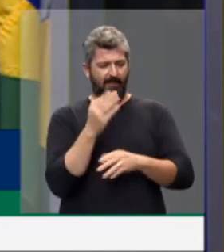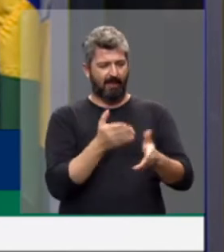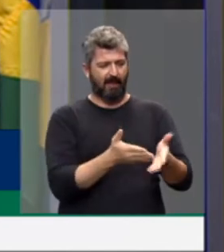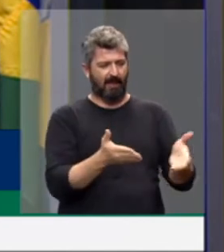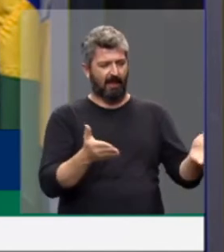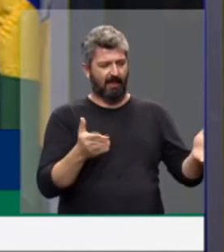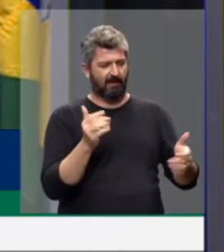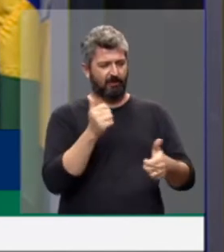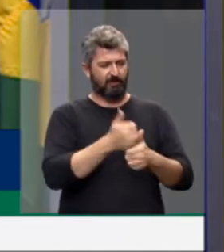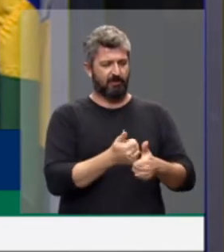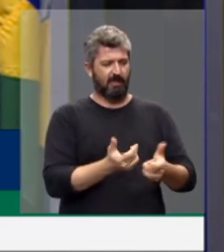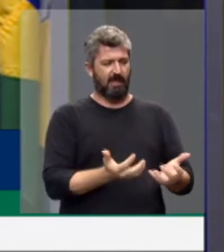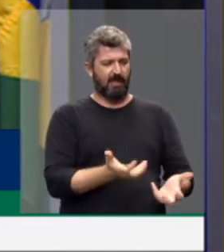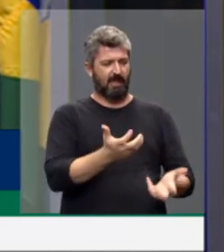DIFÍCIL, SENTIU NA PELE, O